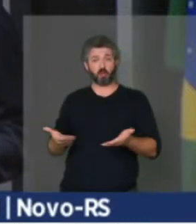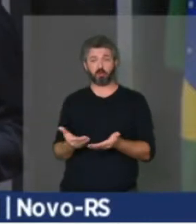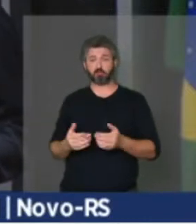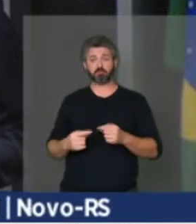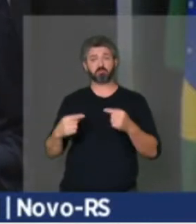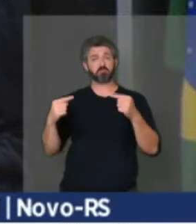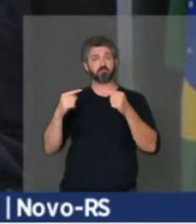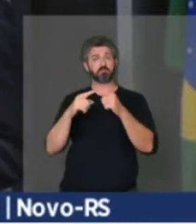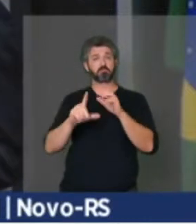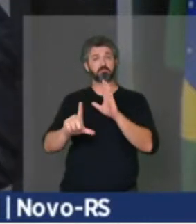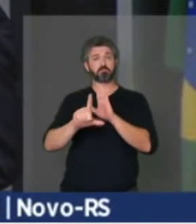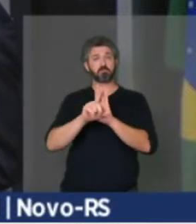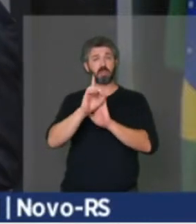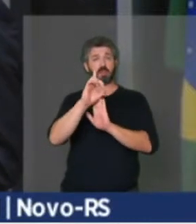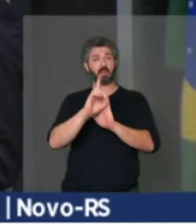TODOS PODEM VÊ-LAS NAS MINHAS DECLARAÇÕES. O MINISTRO